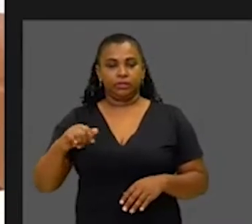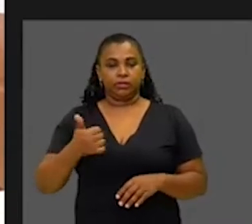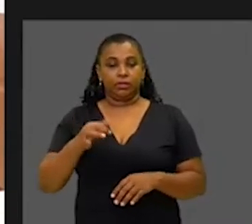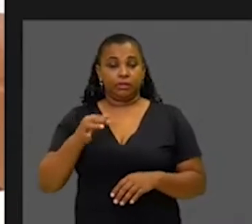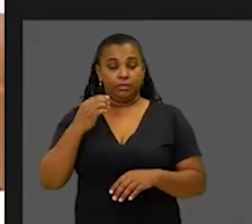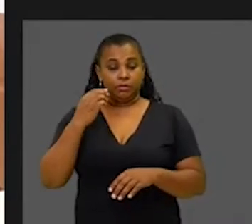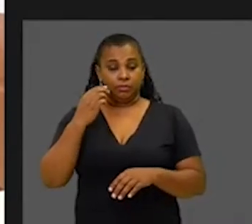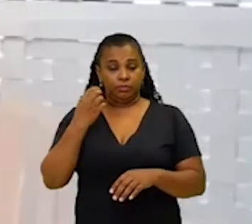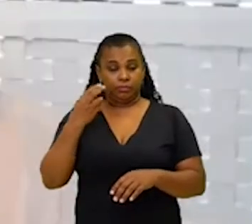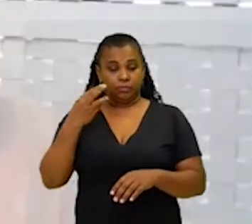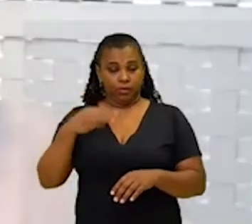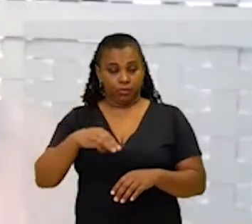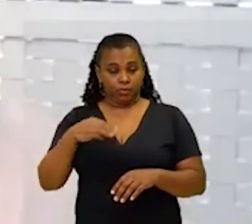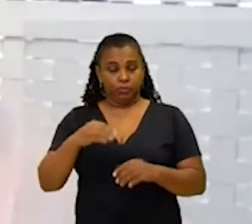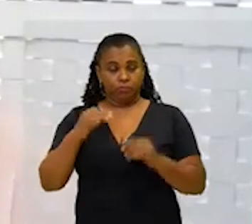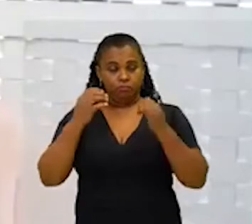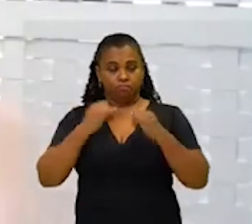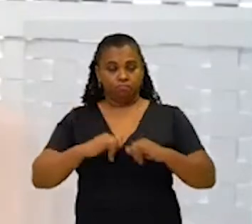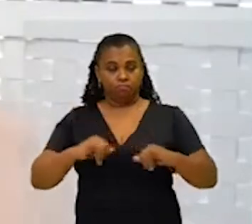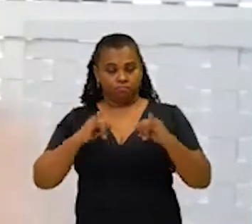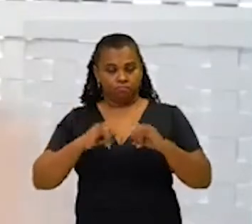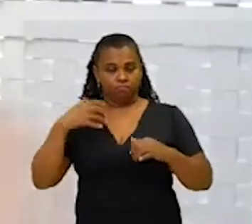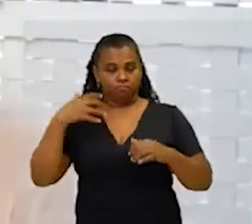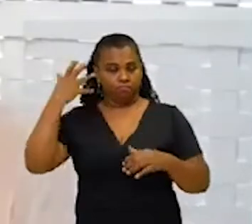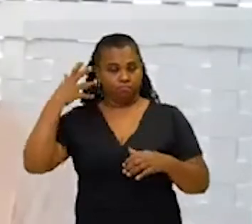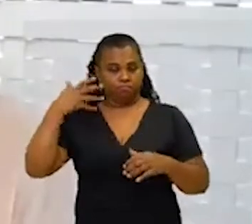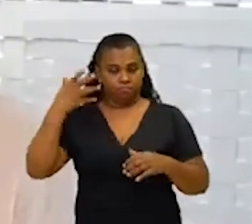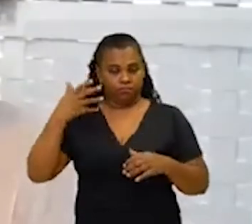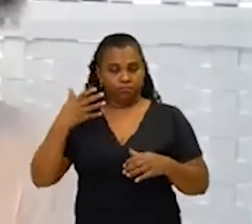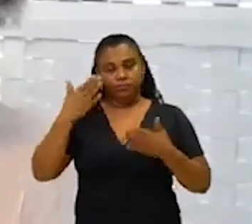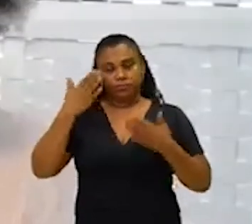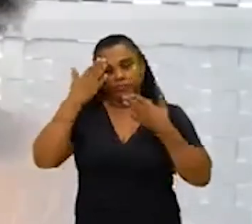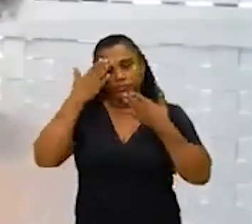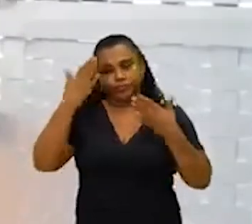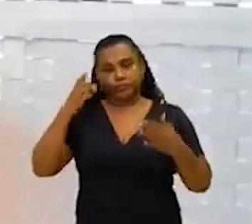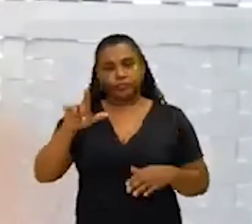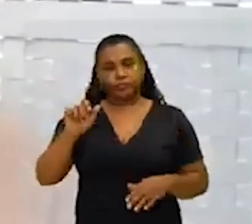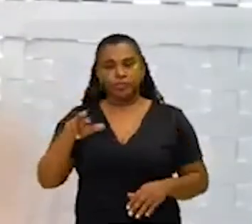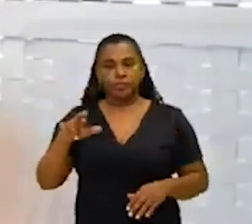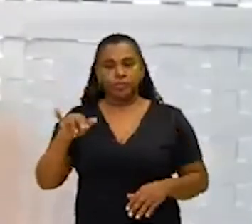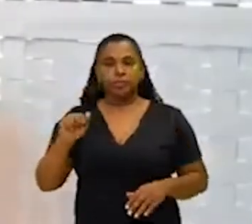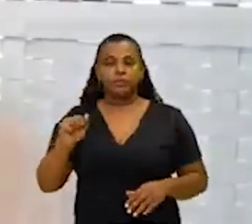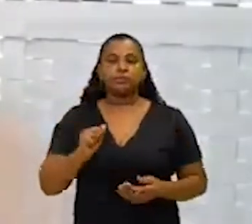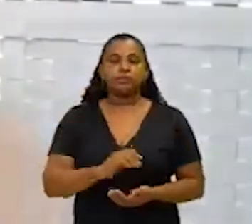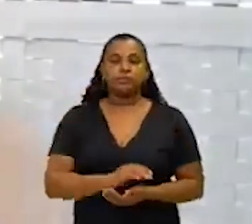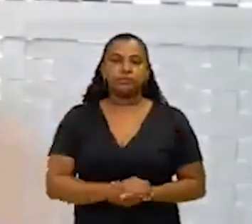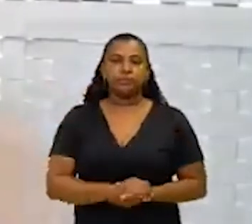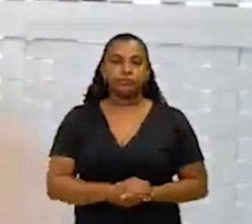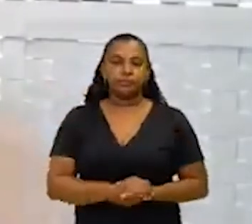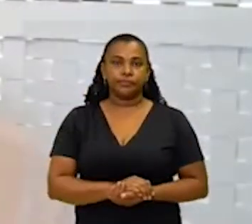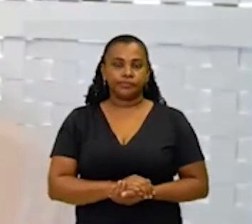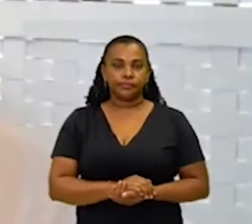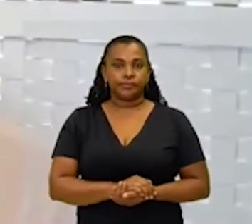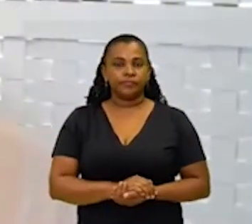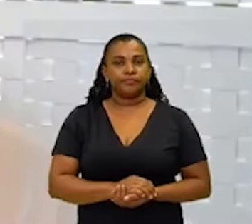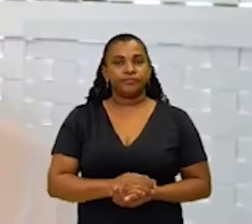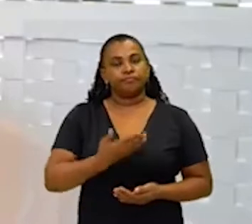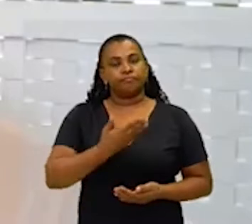é muito obrigada Lara aodl você cancelar a querida companheira de grupo de trabalho para